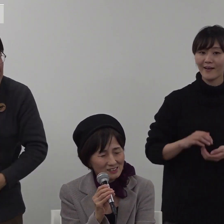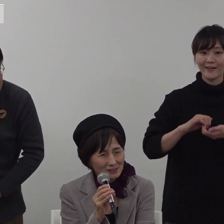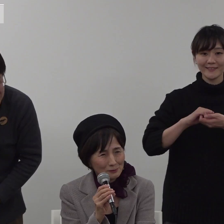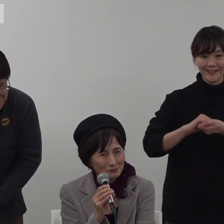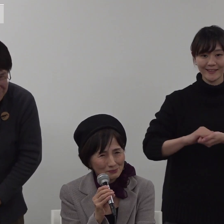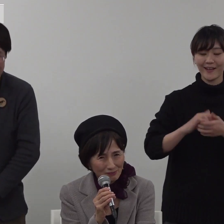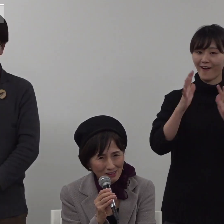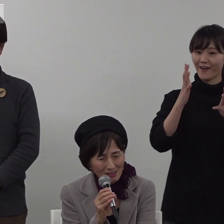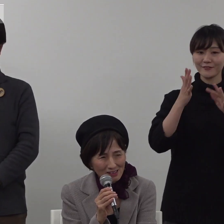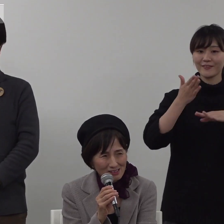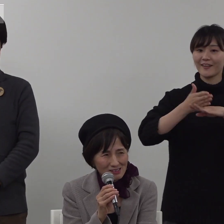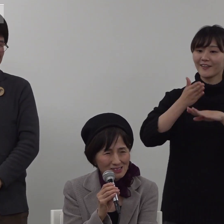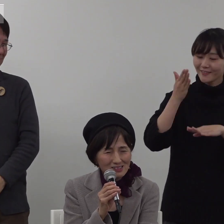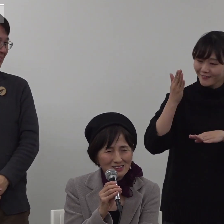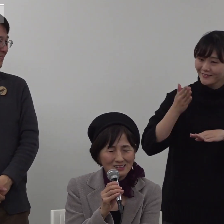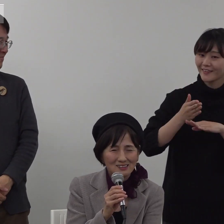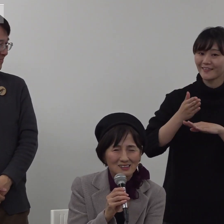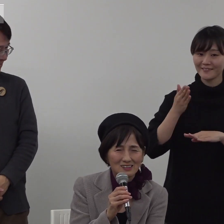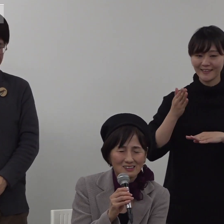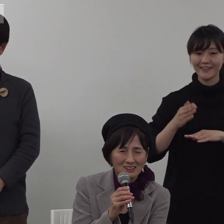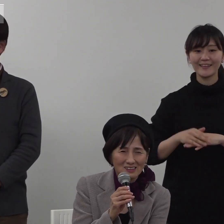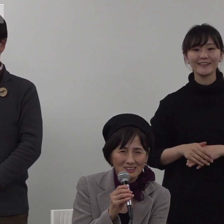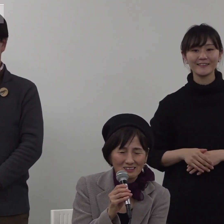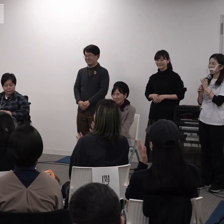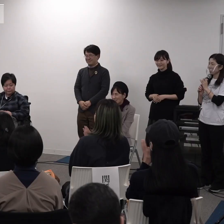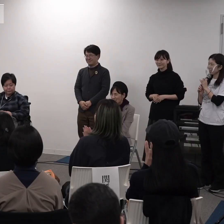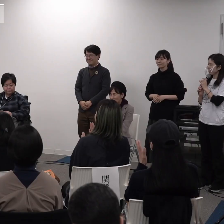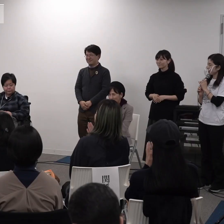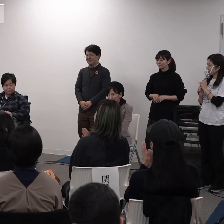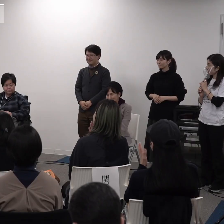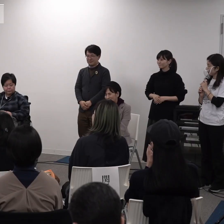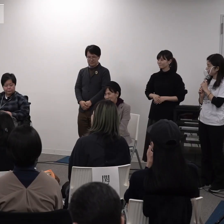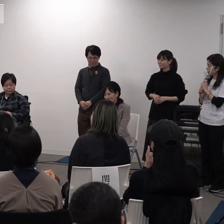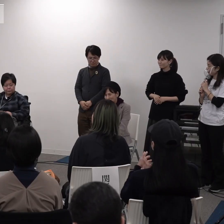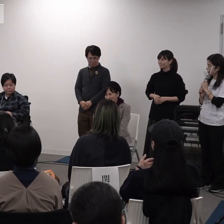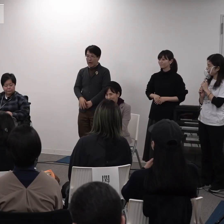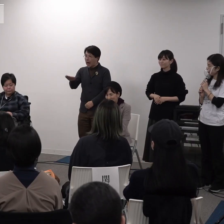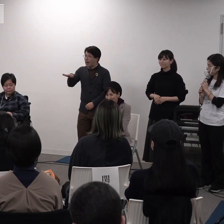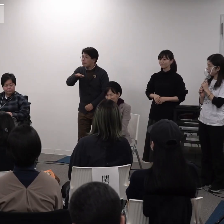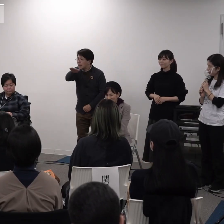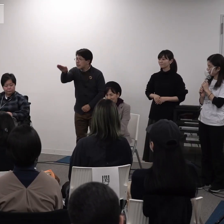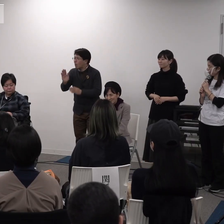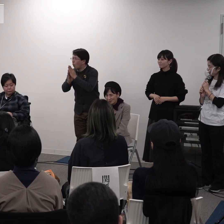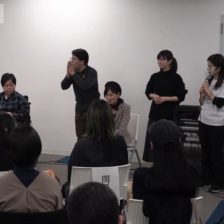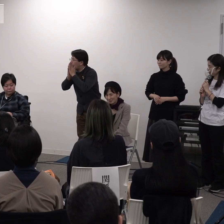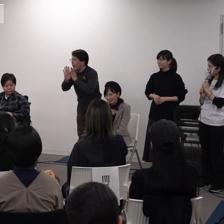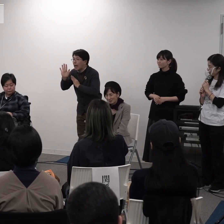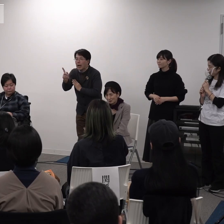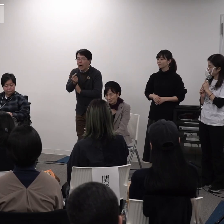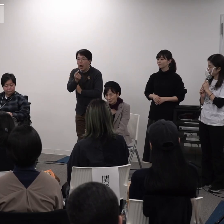橋爪）はい拍手ありがとうございます セア）で皆さんにお願いがあるんですけど